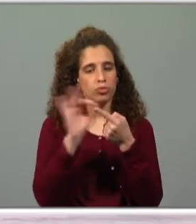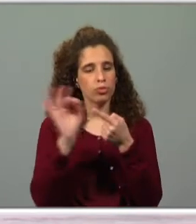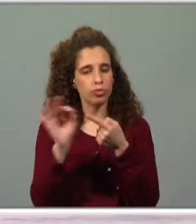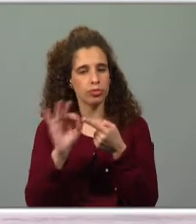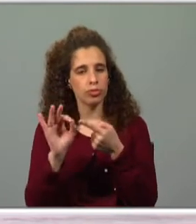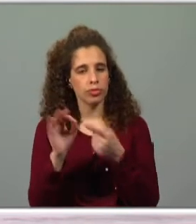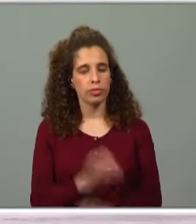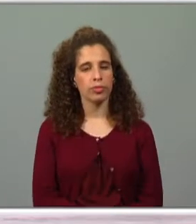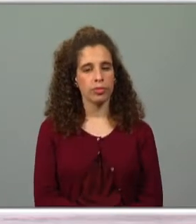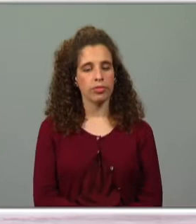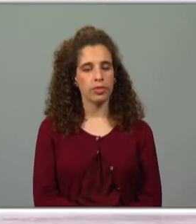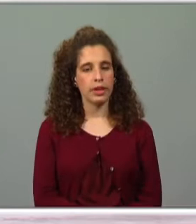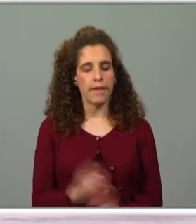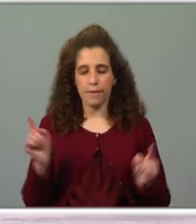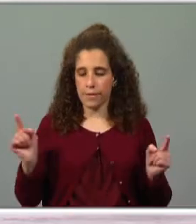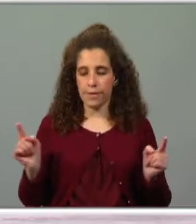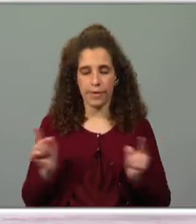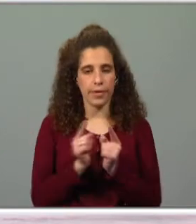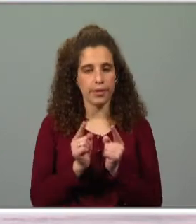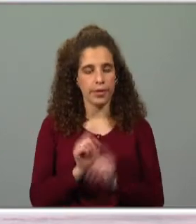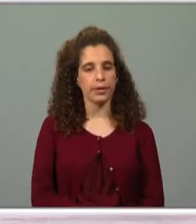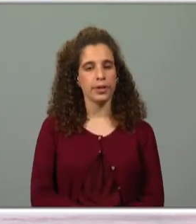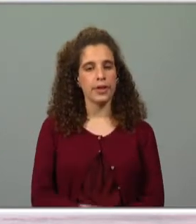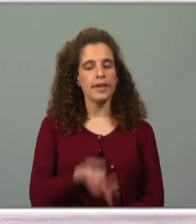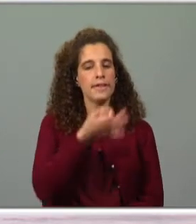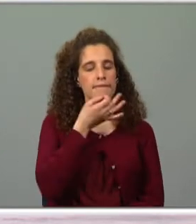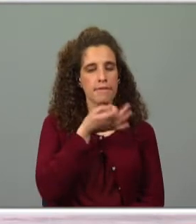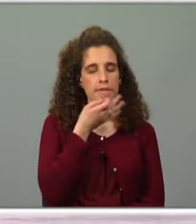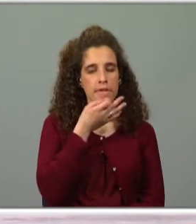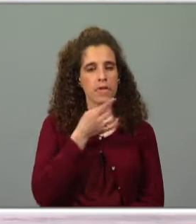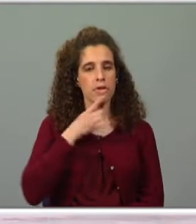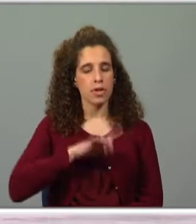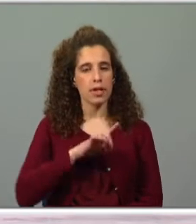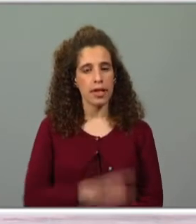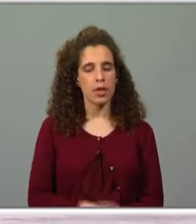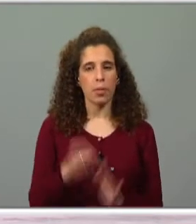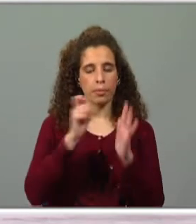tivemos em que estivemos aqui a resumir e a voltar a falar sobre a escrita 我們有我們一直在這裡總結的東西回到談論寫作